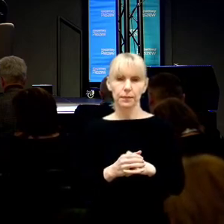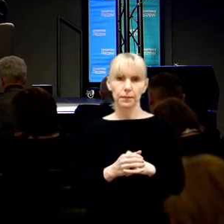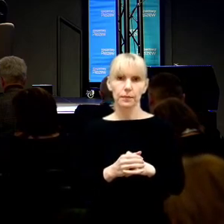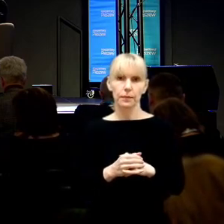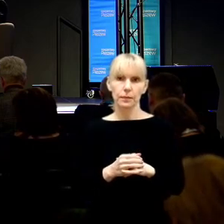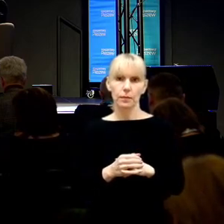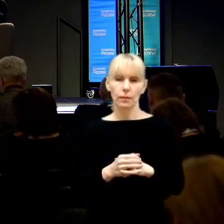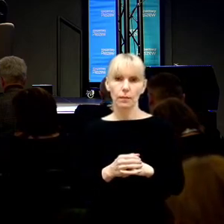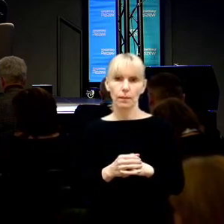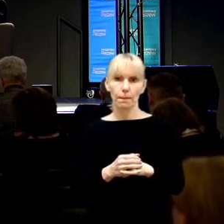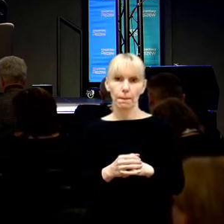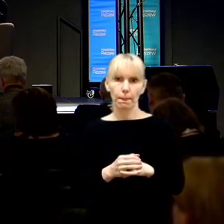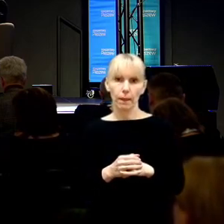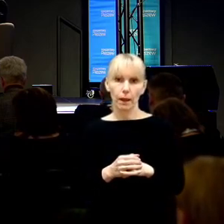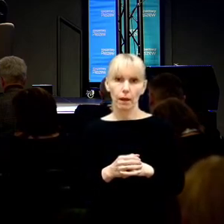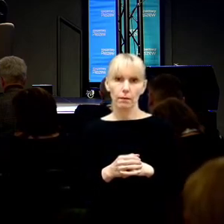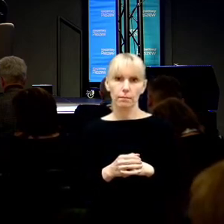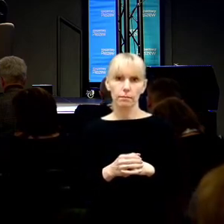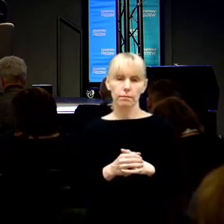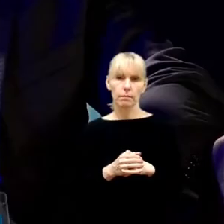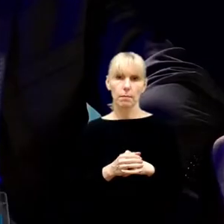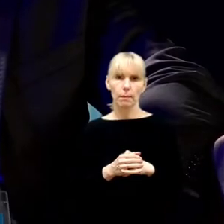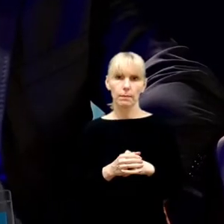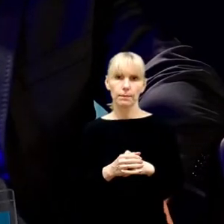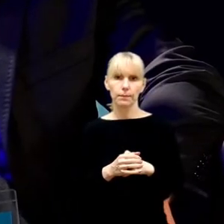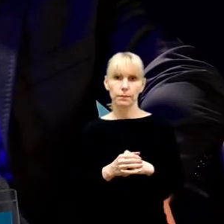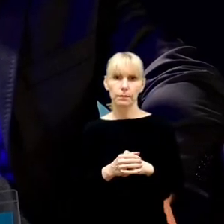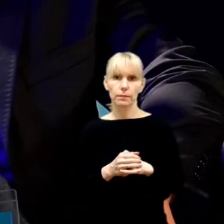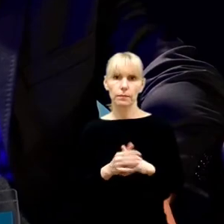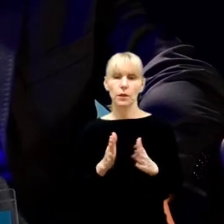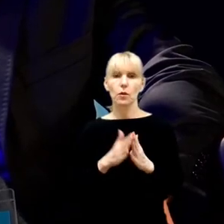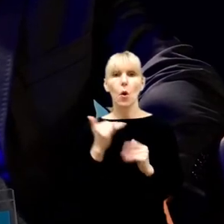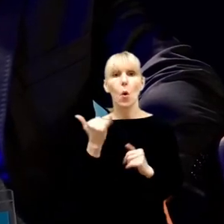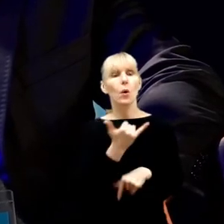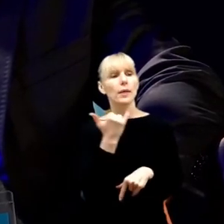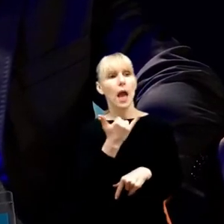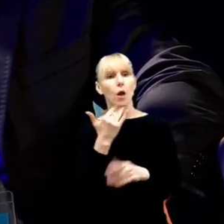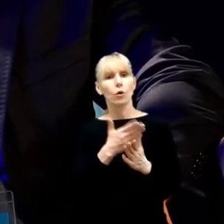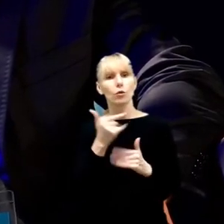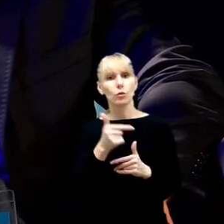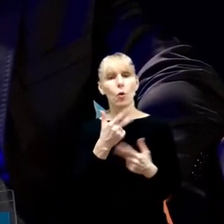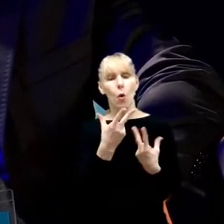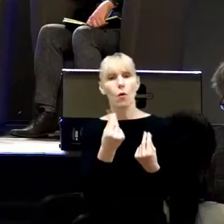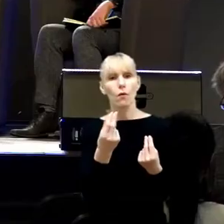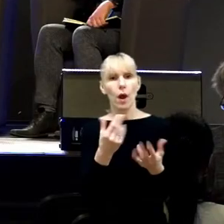czy większa gwarancja jakości po stronie tych inwestycji gminnych.